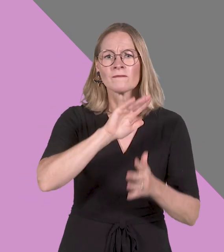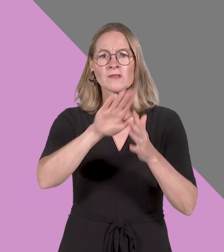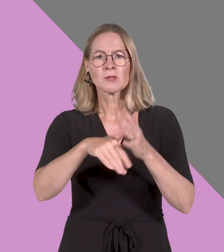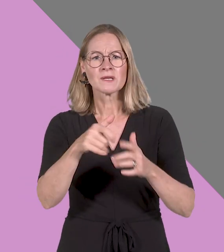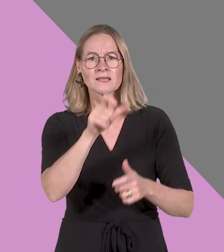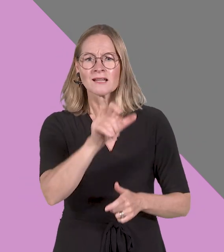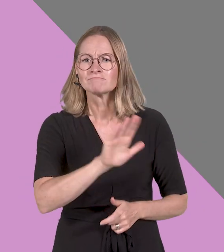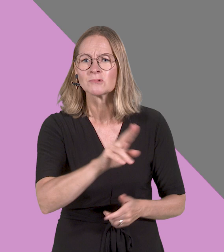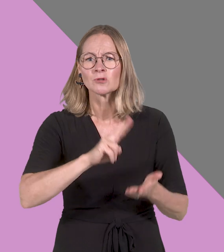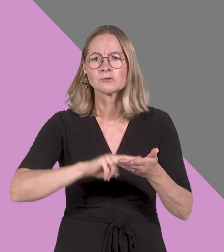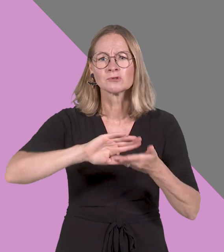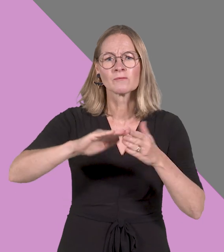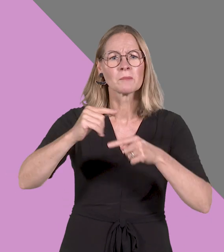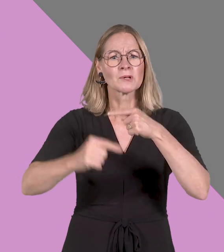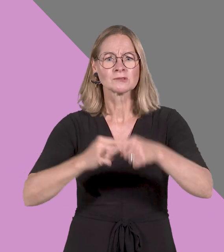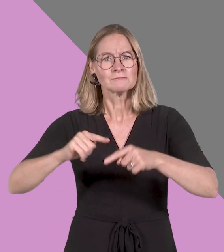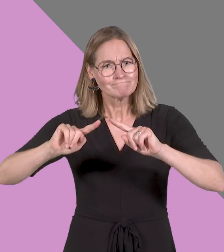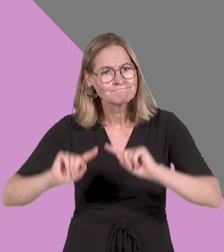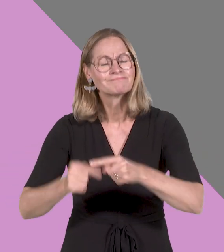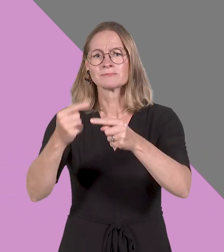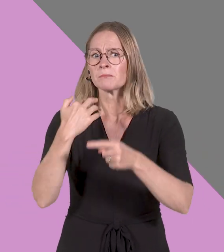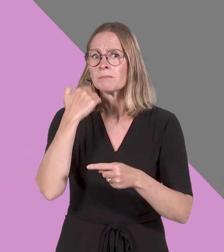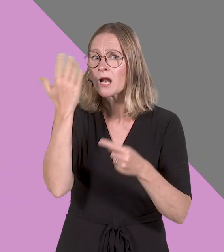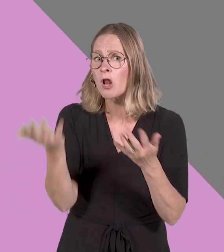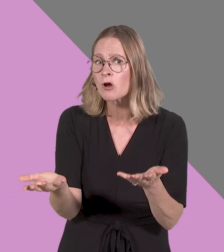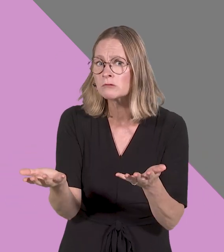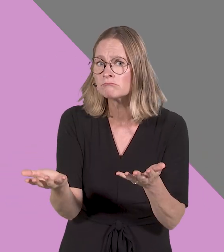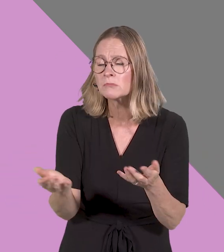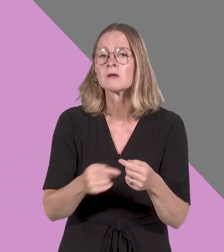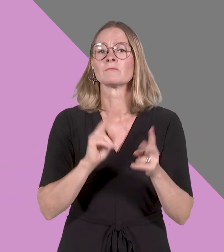kuurojen ja viittomakielisten totuus- ja sovintoprosessin, -